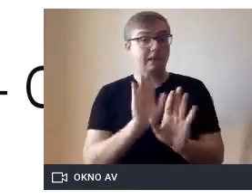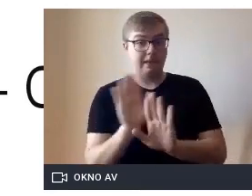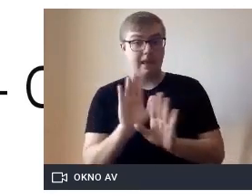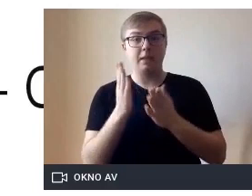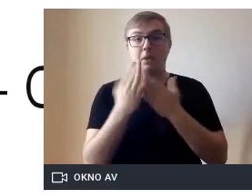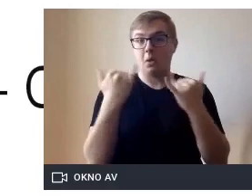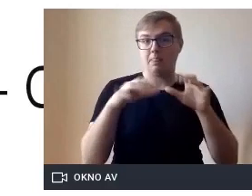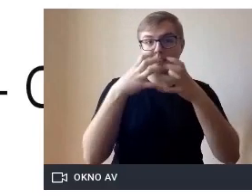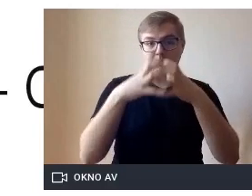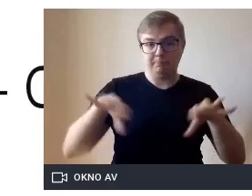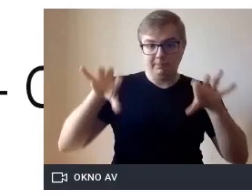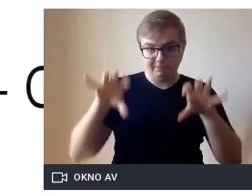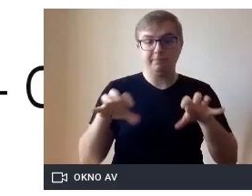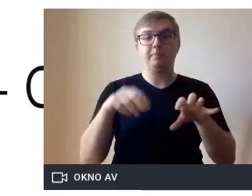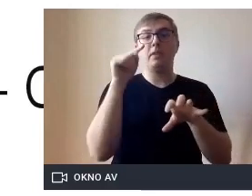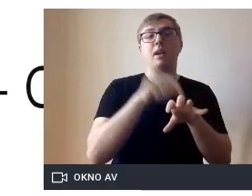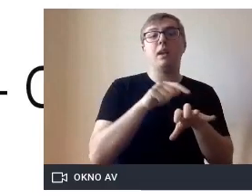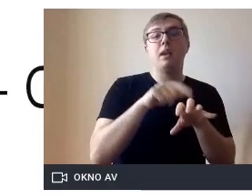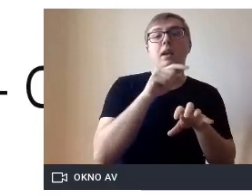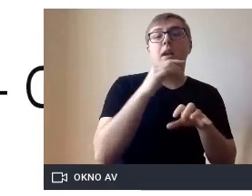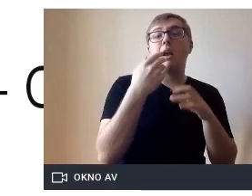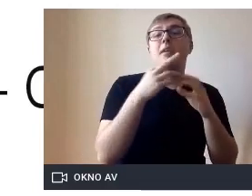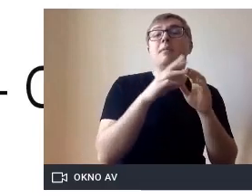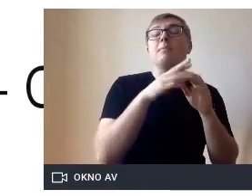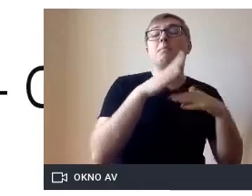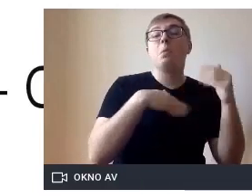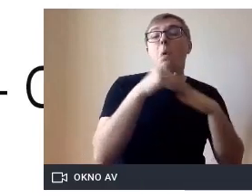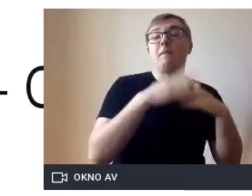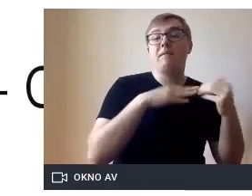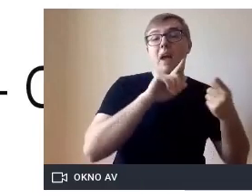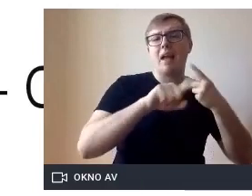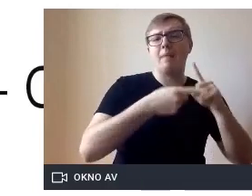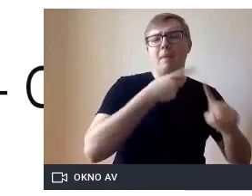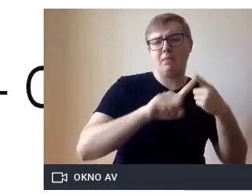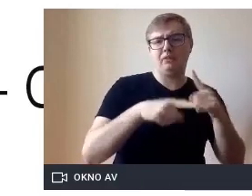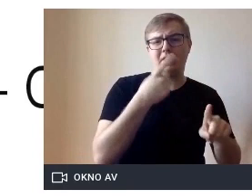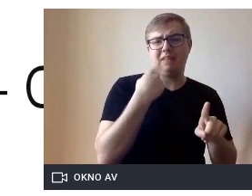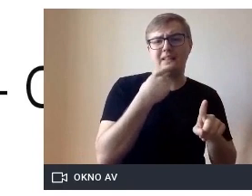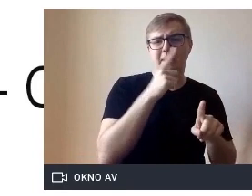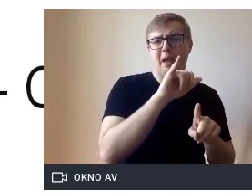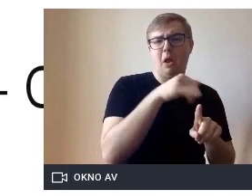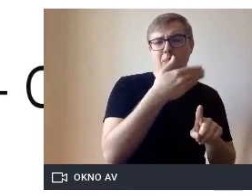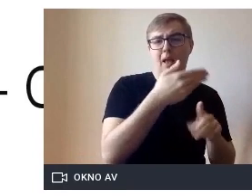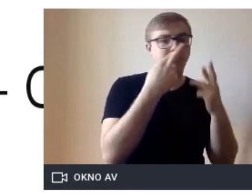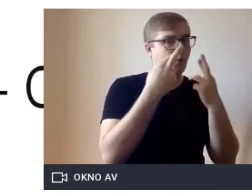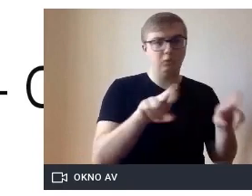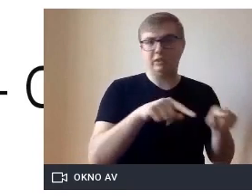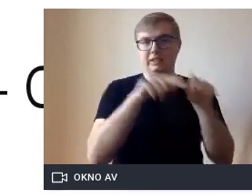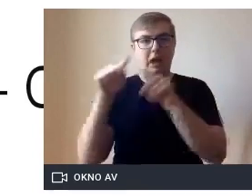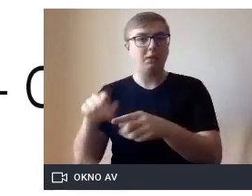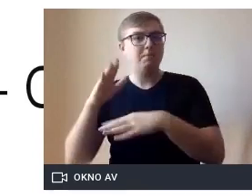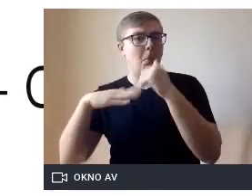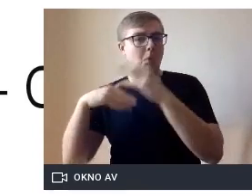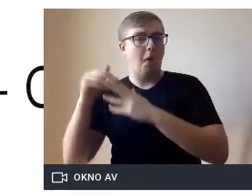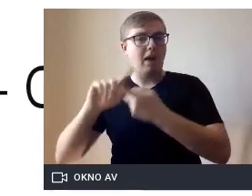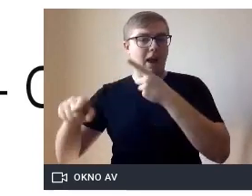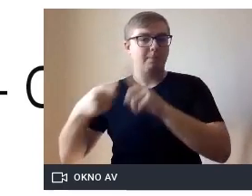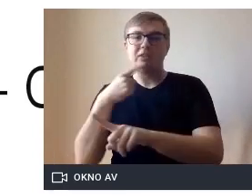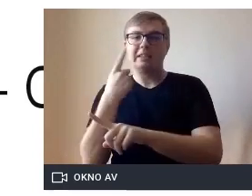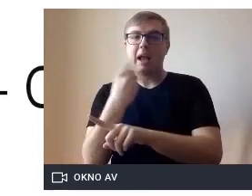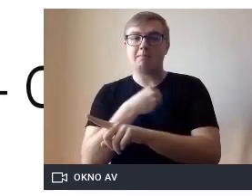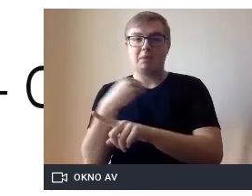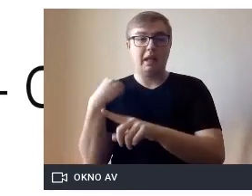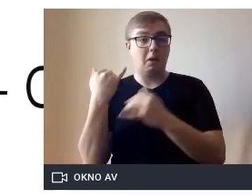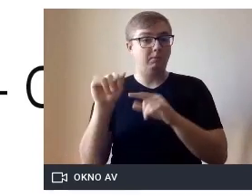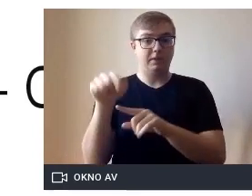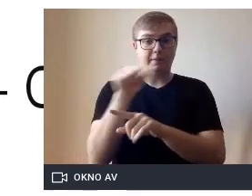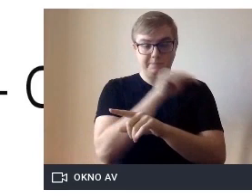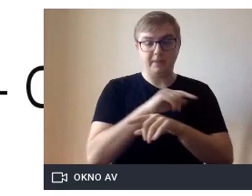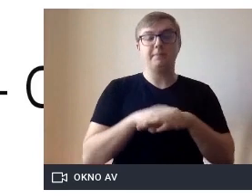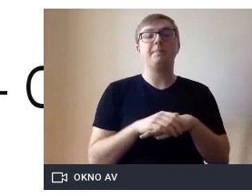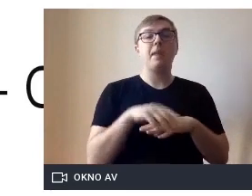nie ma takiej konstrukcji ani struktury gramatycznej jak w języku polskim.